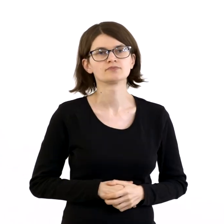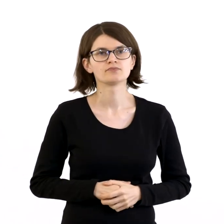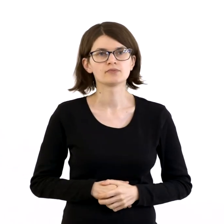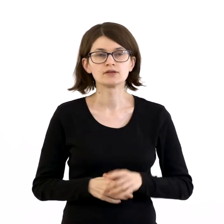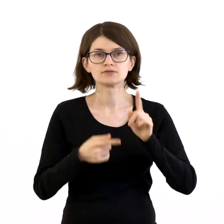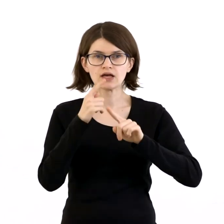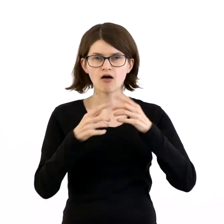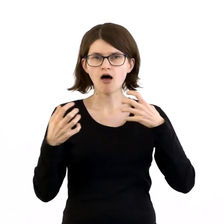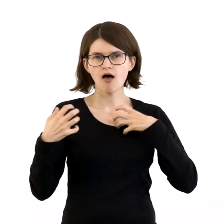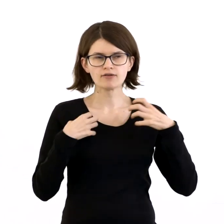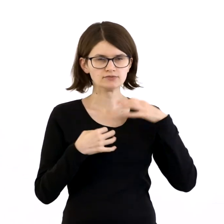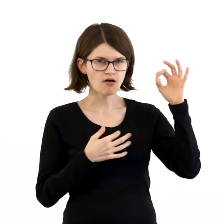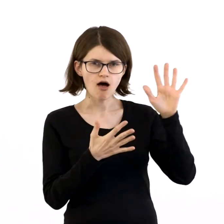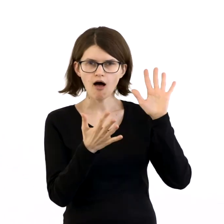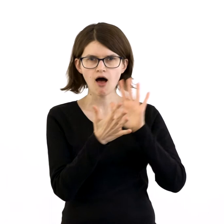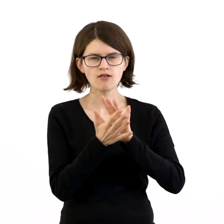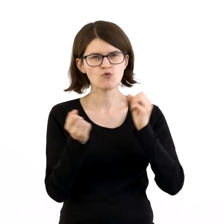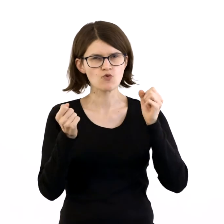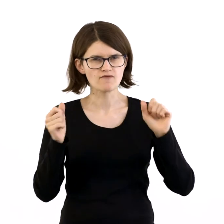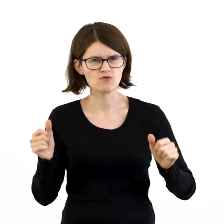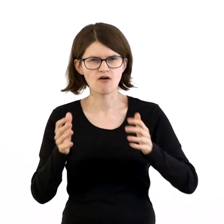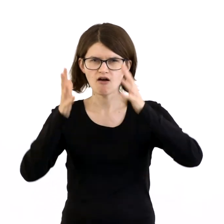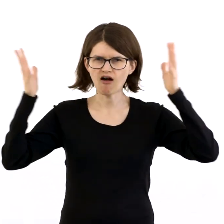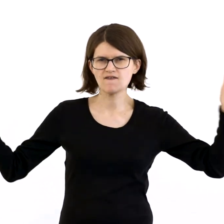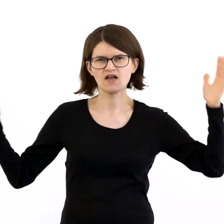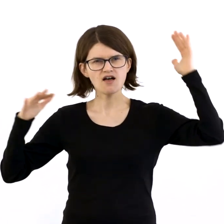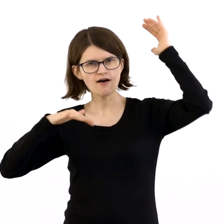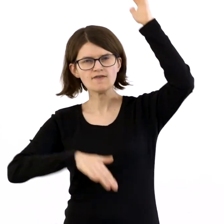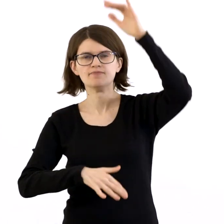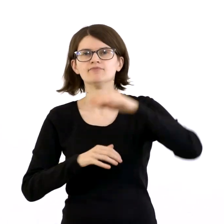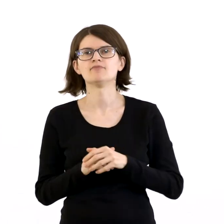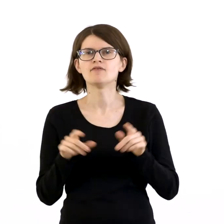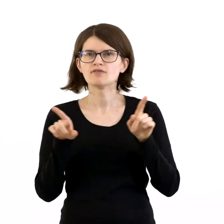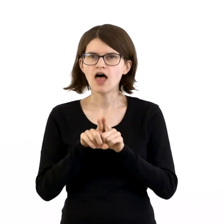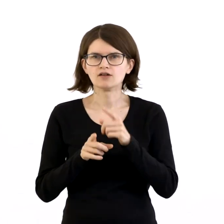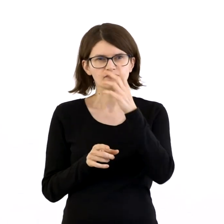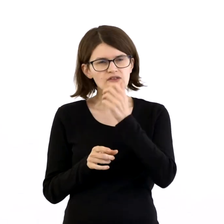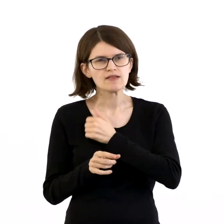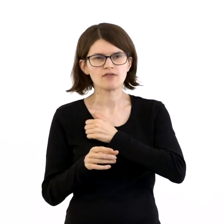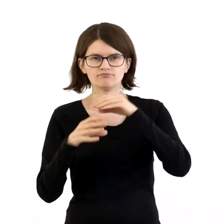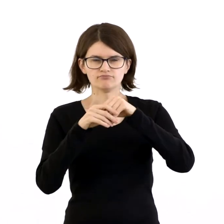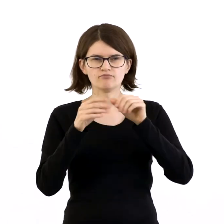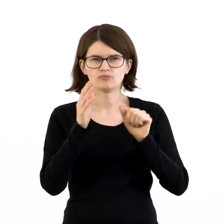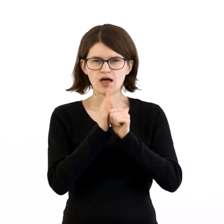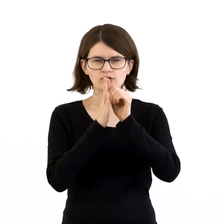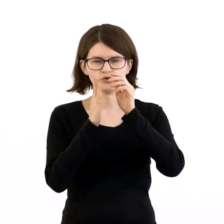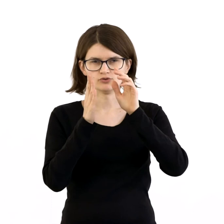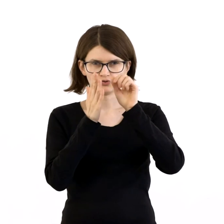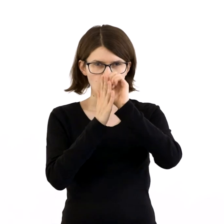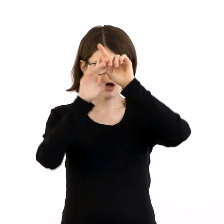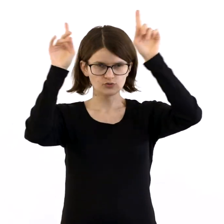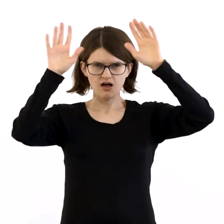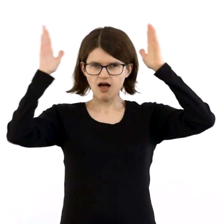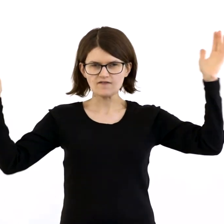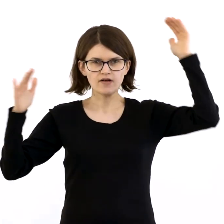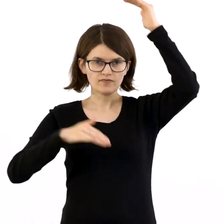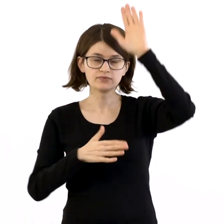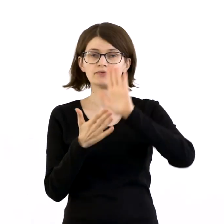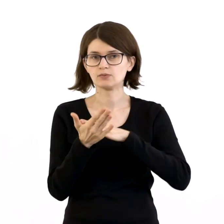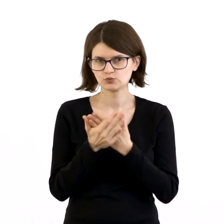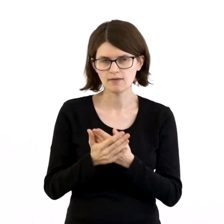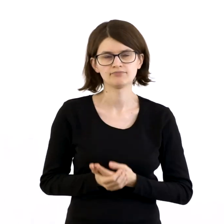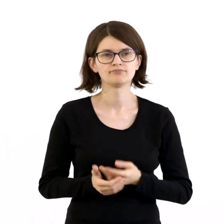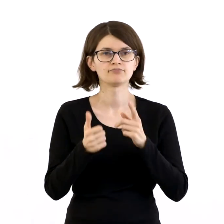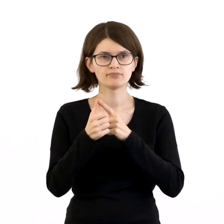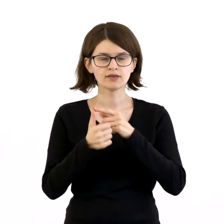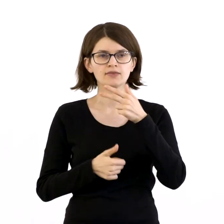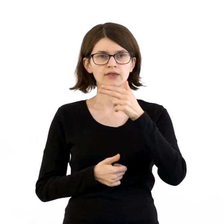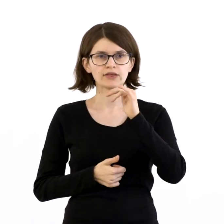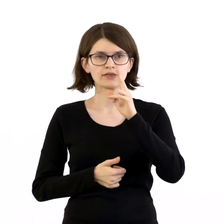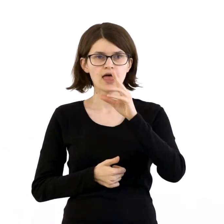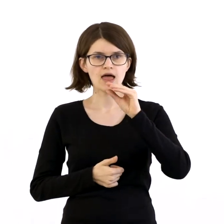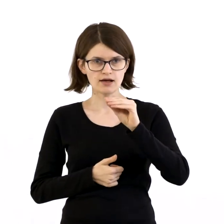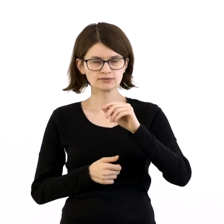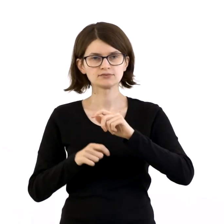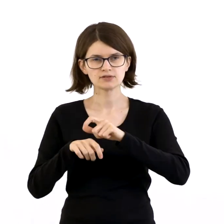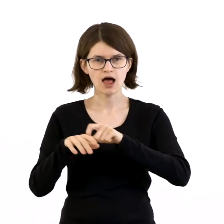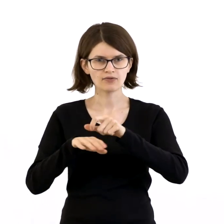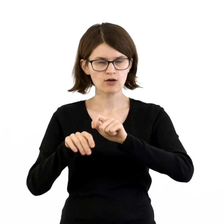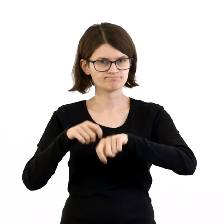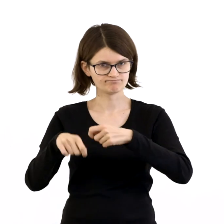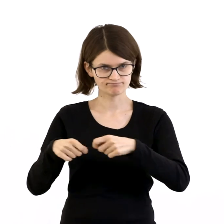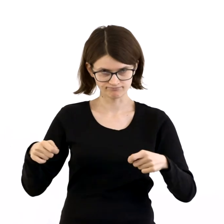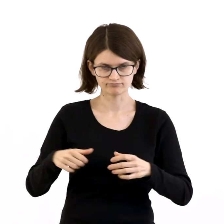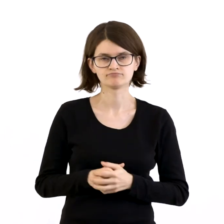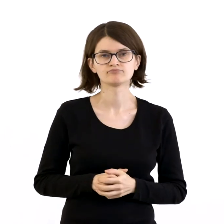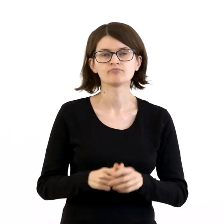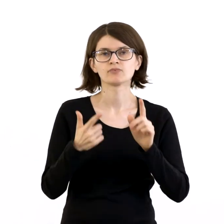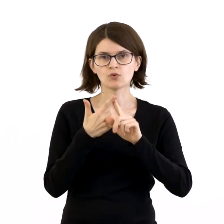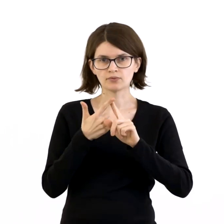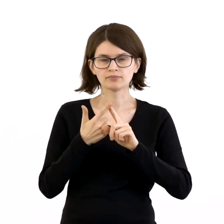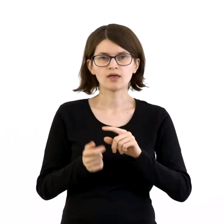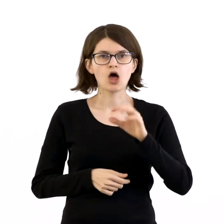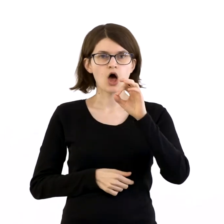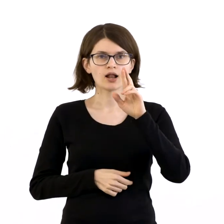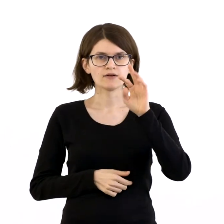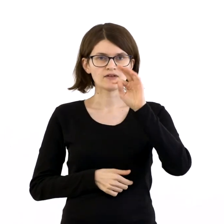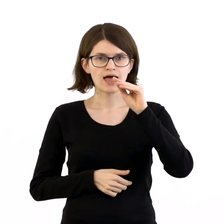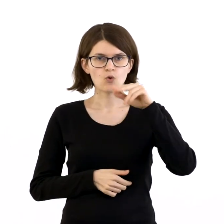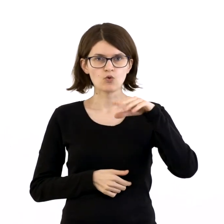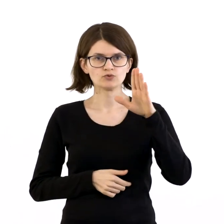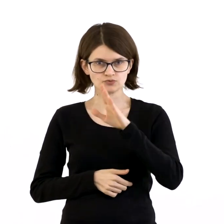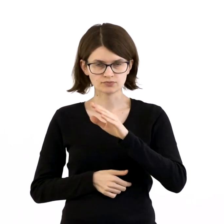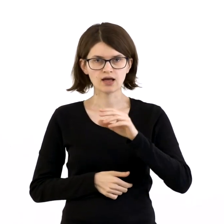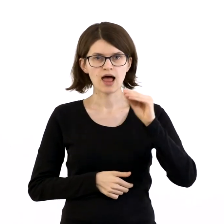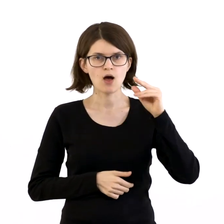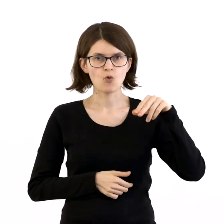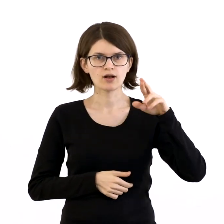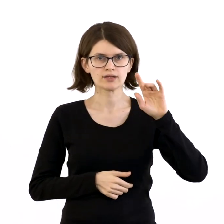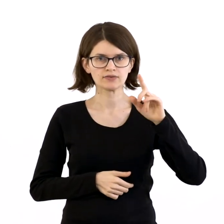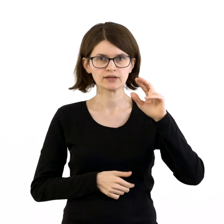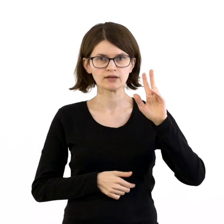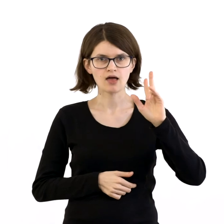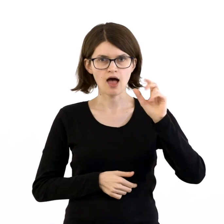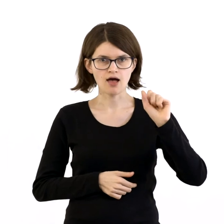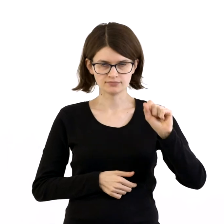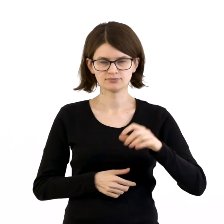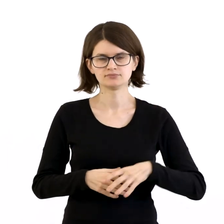Charakterystyczną cechą stylu artysty był monumentalizm figur, widoczny nawet w płaskorzeźbach (Nike wiążąca sandał oraz Orfeusz i Eurydyka).